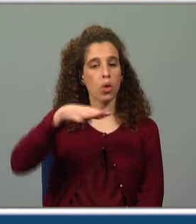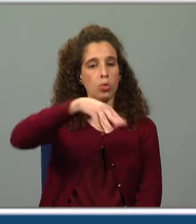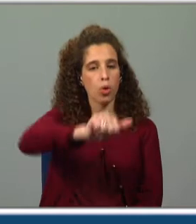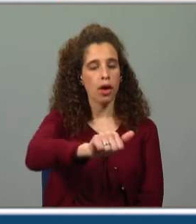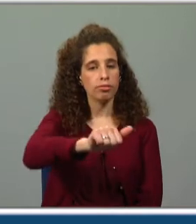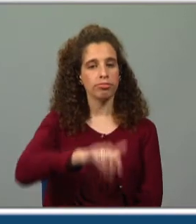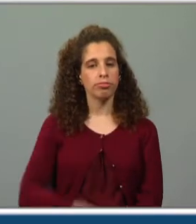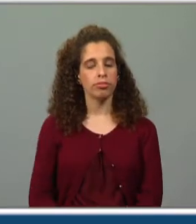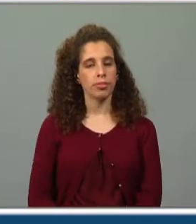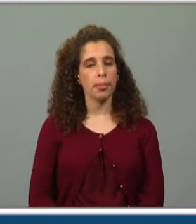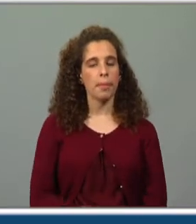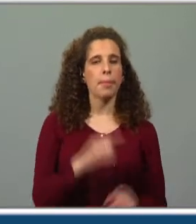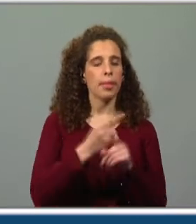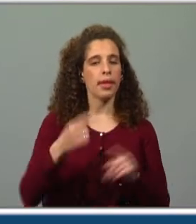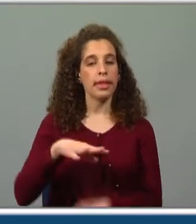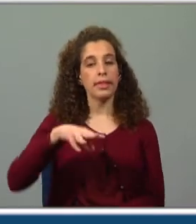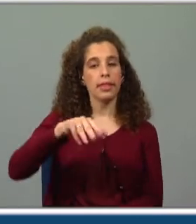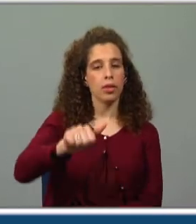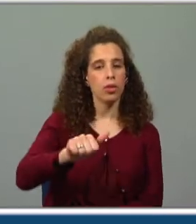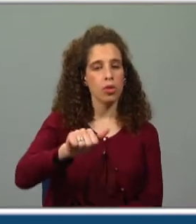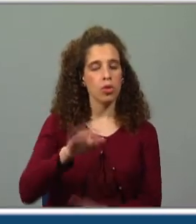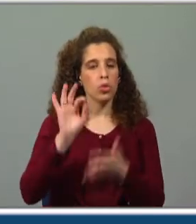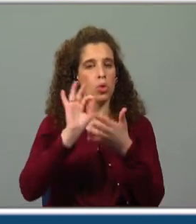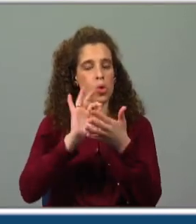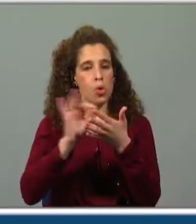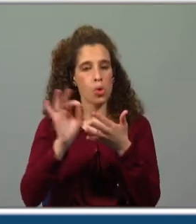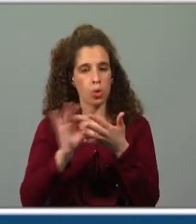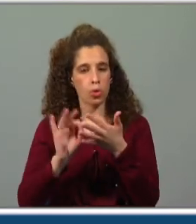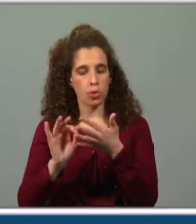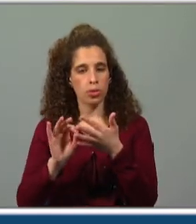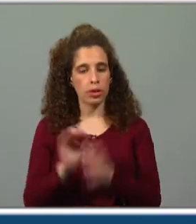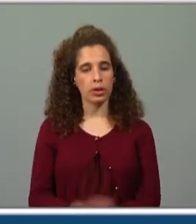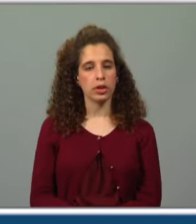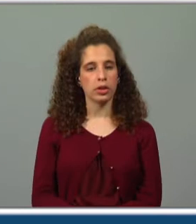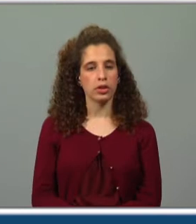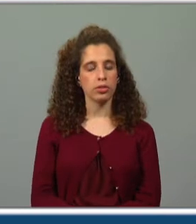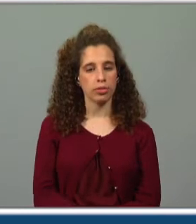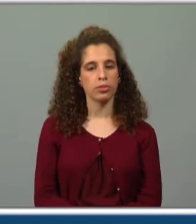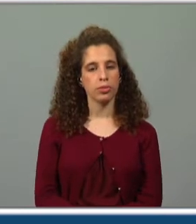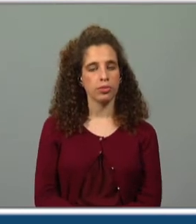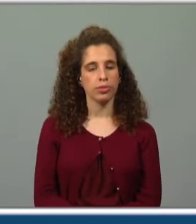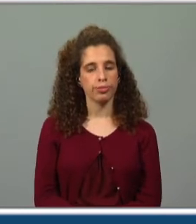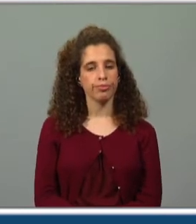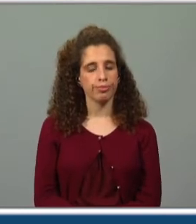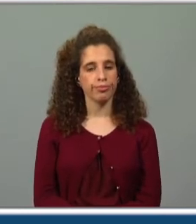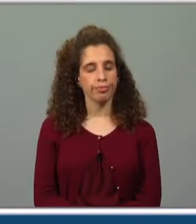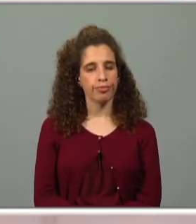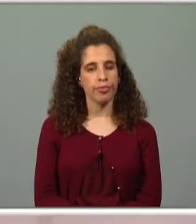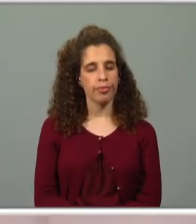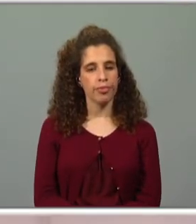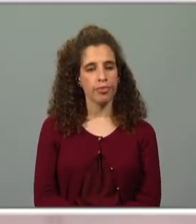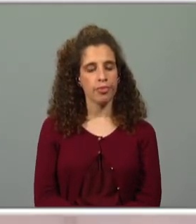para que para situar os elementos descritos no espaço ou seja vai ser um 以便定位元素在空間中描述，也就是說，它將是一個